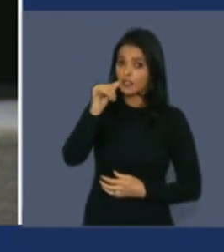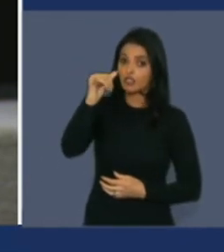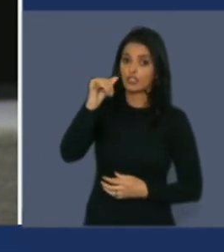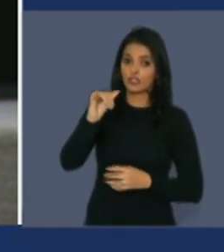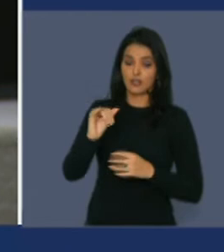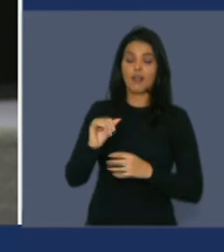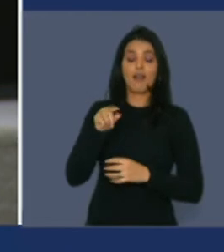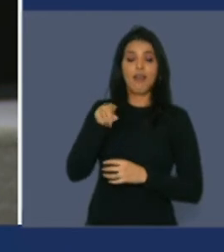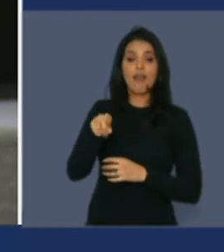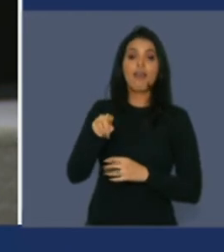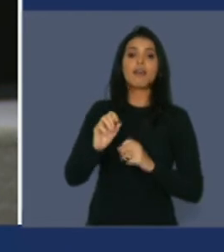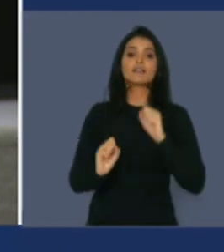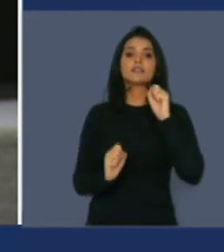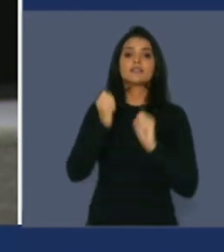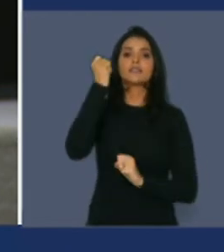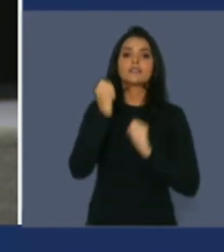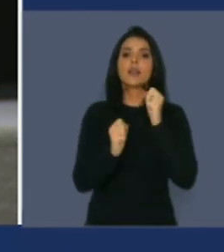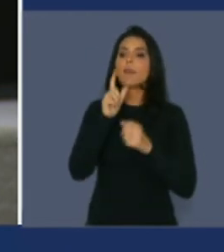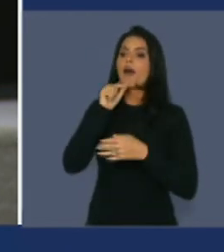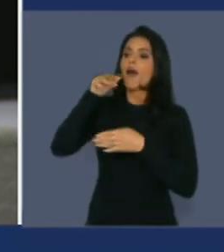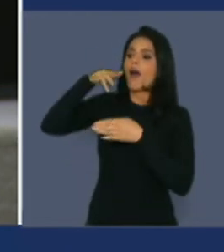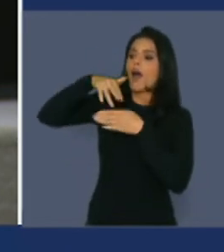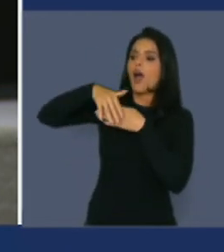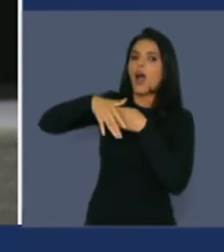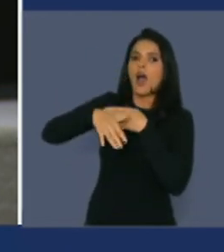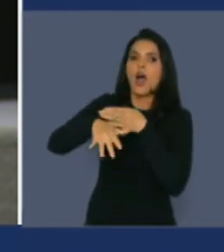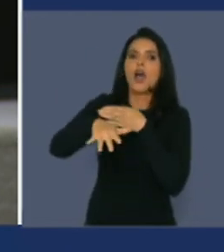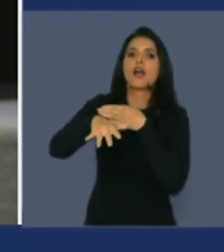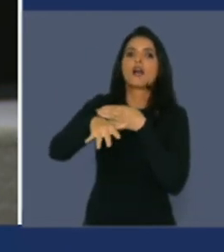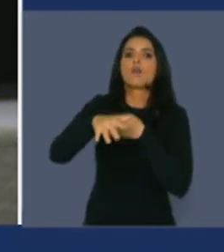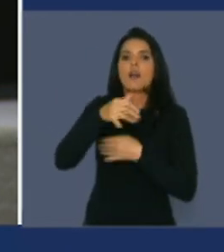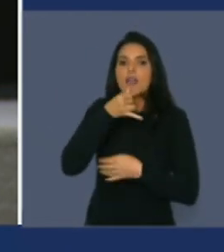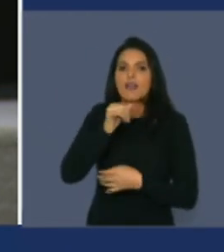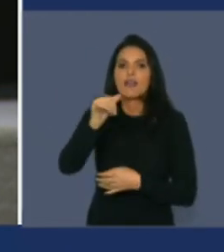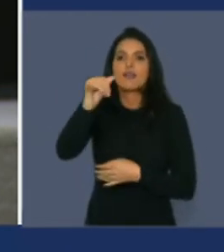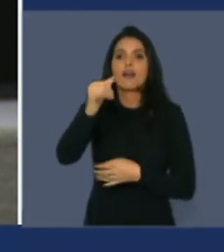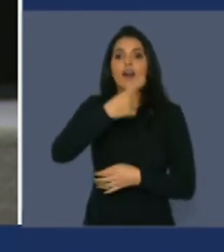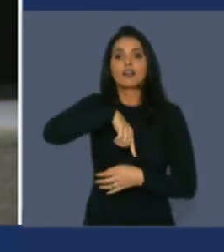GUA, POR QUE NÓS ESTAMOS VIVENDO UMA SECA. A MAIOR EM 91 ANOS DA NOSSA HISTÓRIA, E